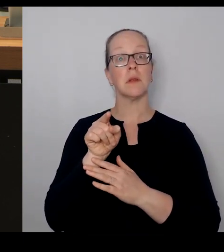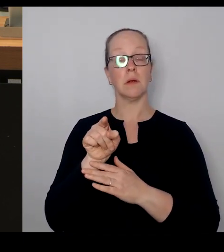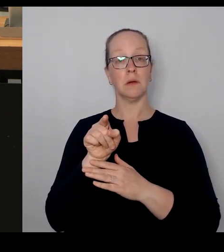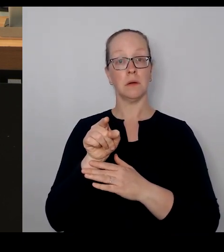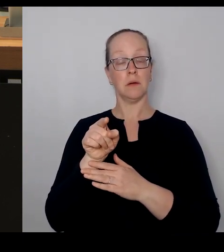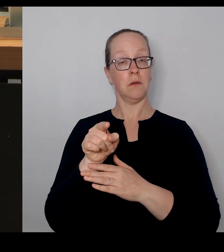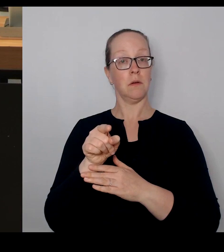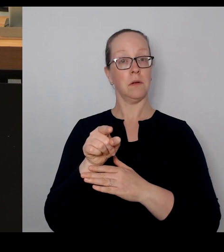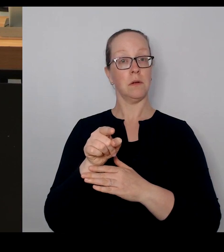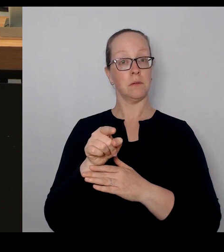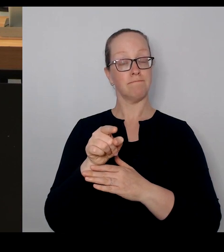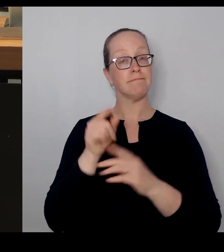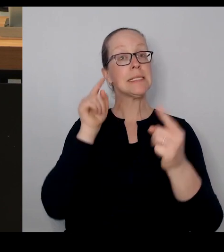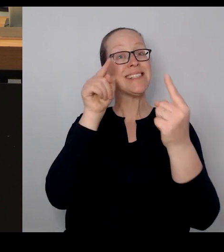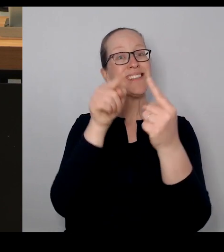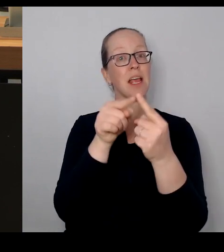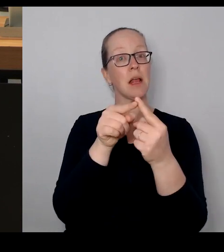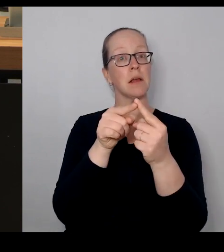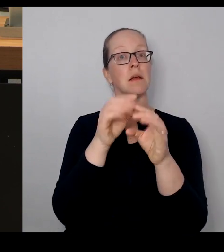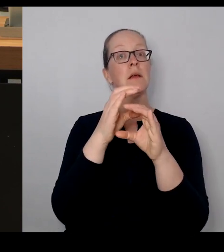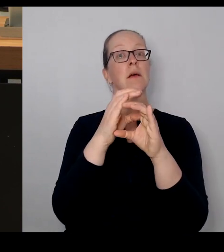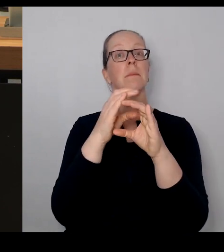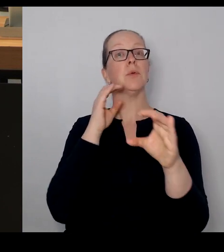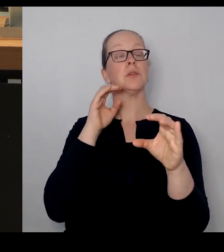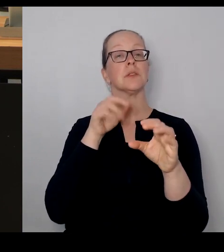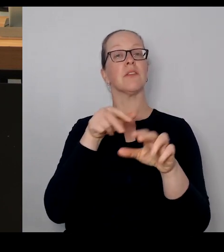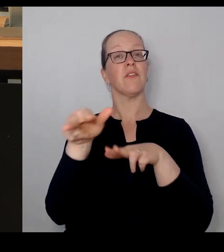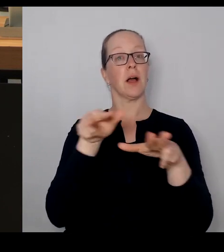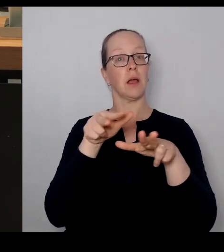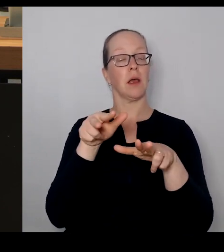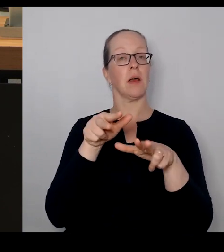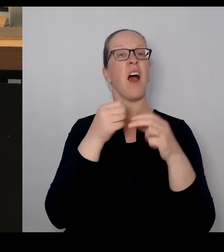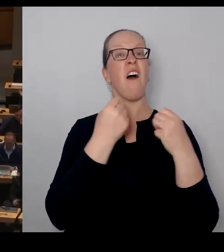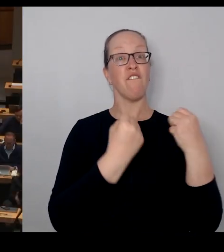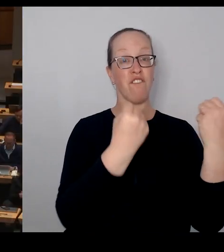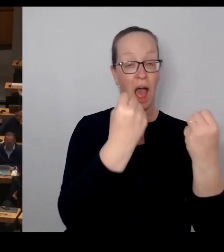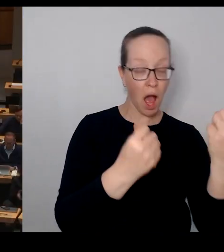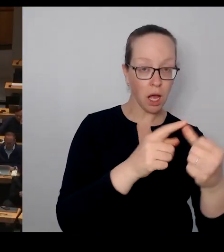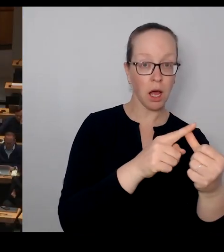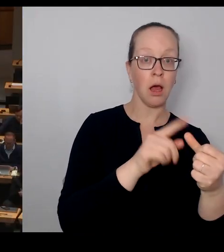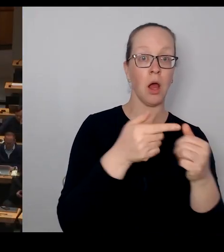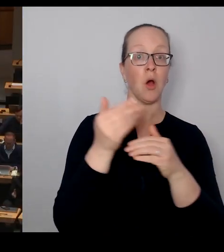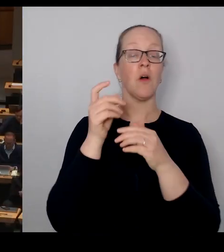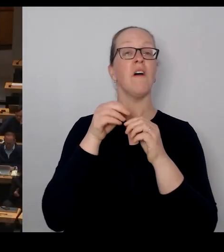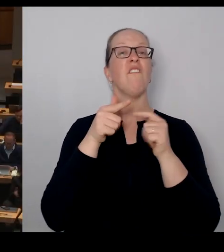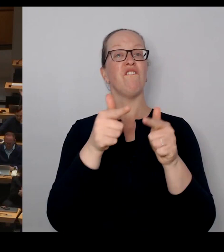für die Fahrgäste zu machen. Meine Damen und Herren, das gehört dazu Und Herr Kraft,